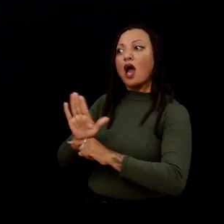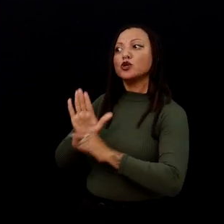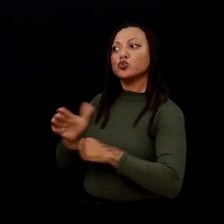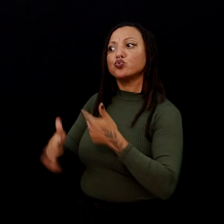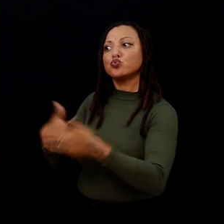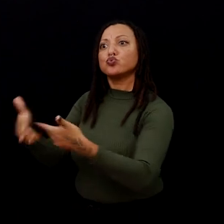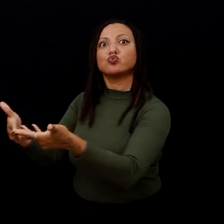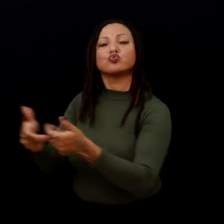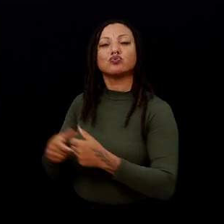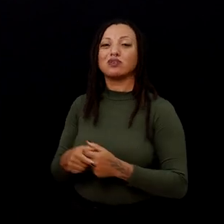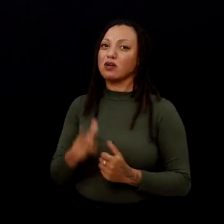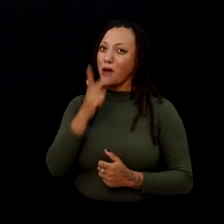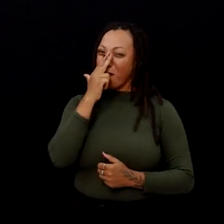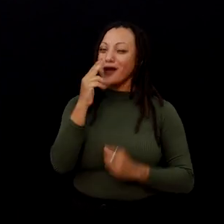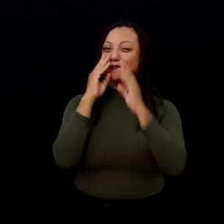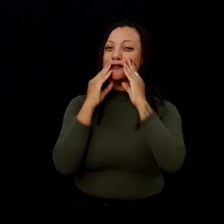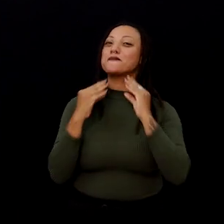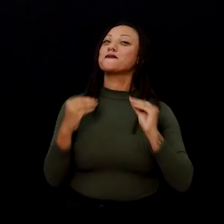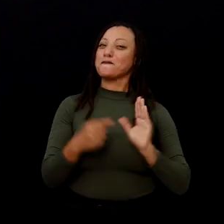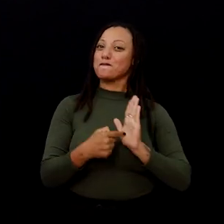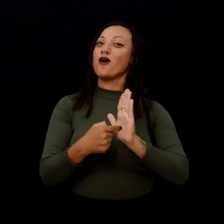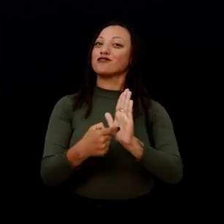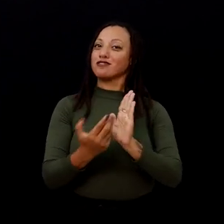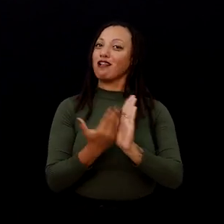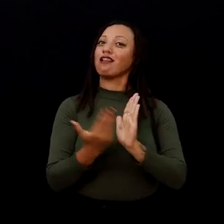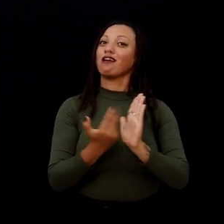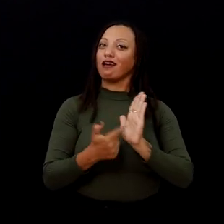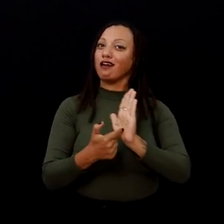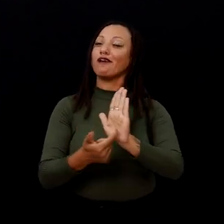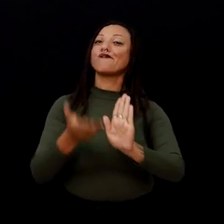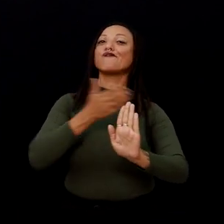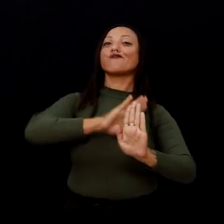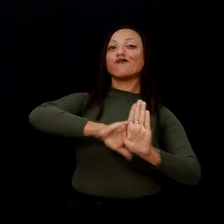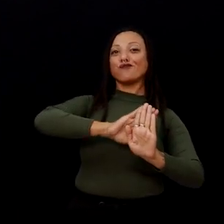Acho que ele consegue abordar muito isso, mascarando isso ao mesmo tempo.